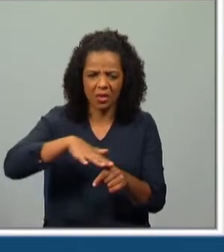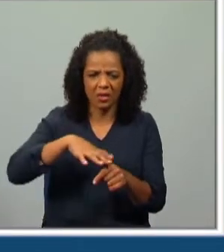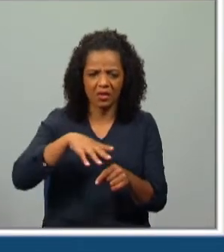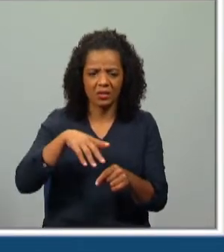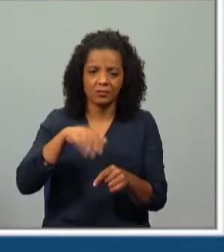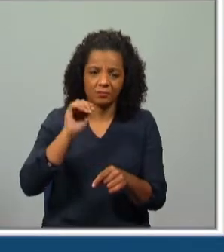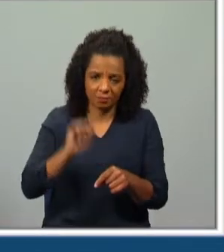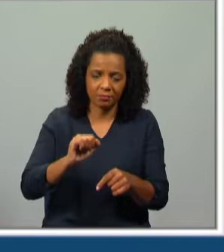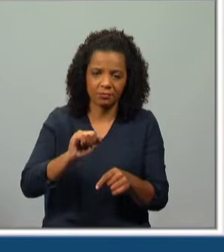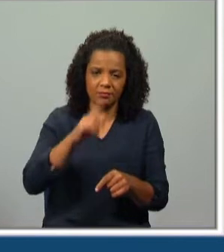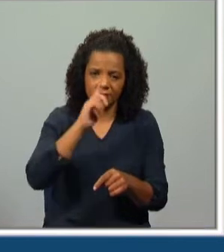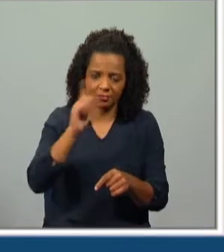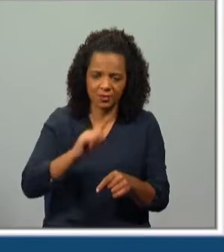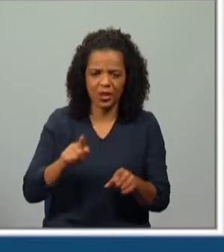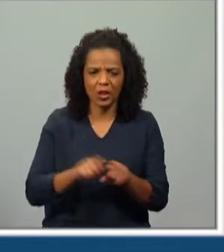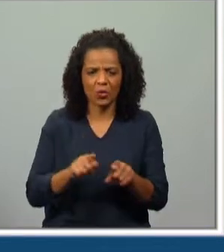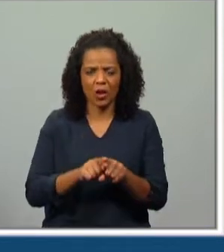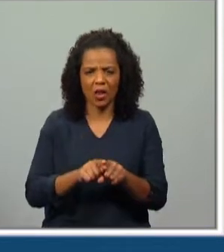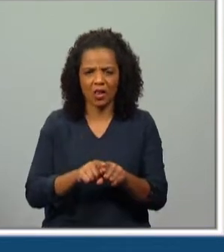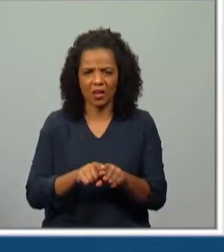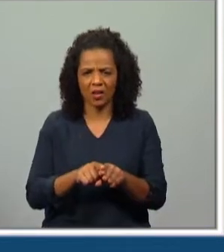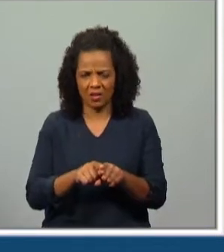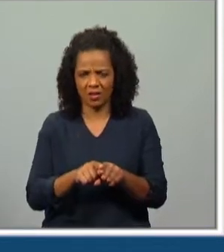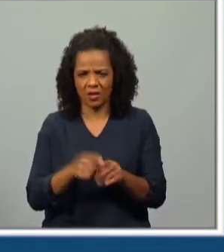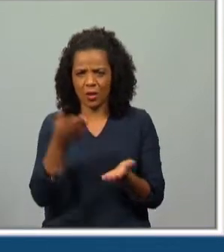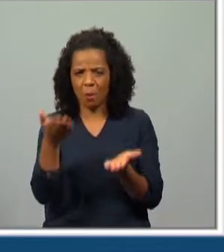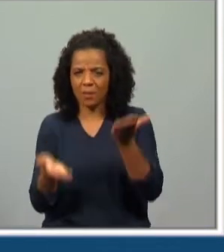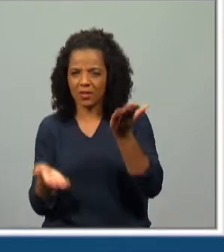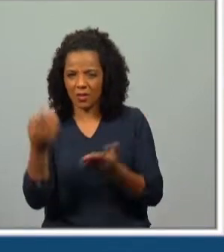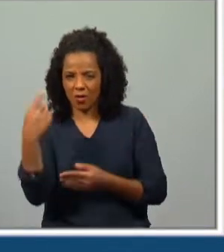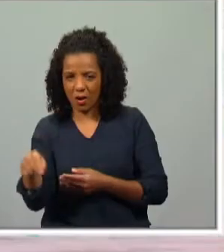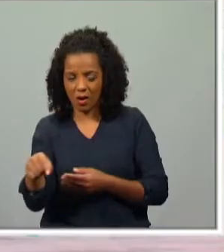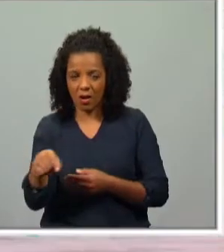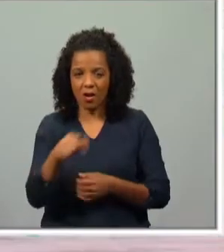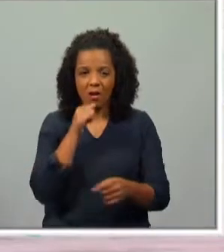a peste negra compramos então aqui a maré negra com a peste negra porque por 黑死病所以我們在這裡買了與黑死病一起滑潮，因為為什麼